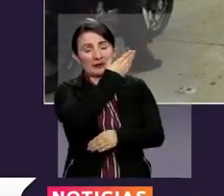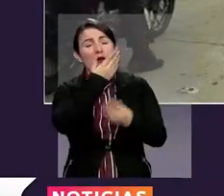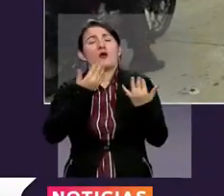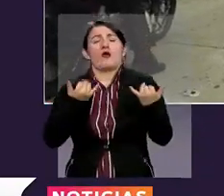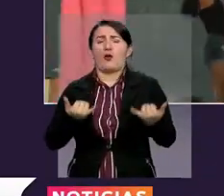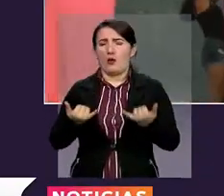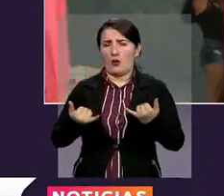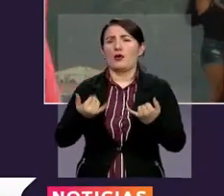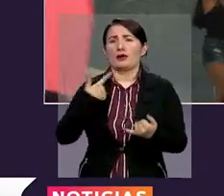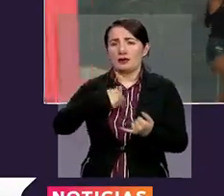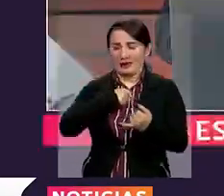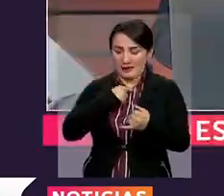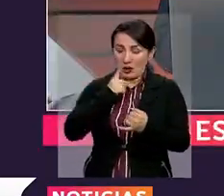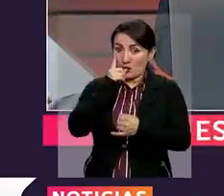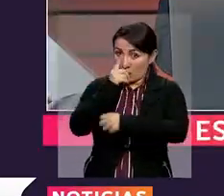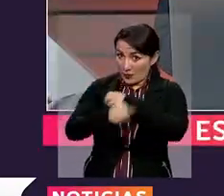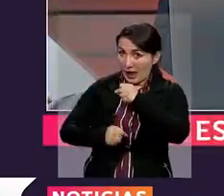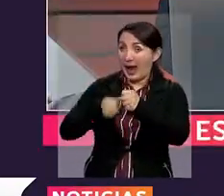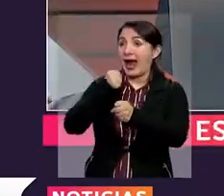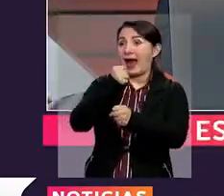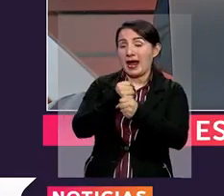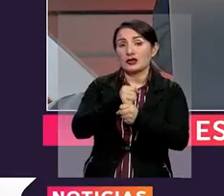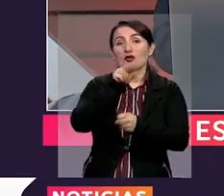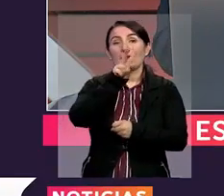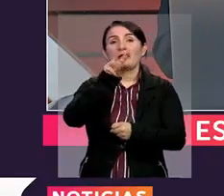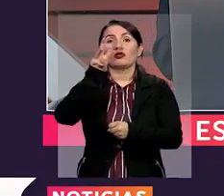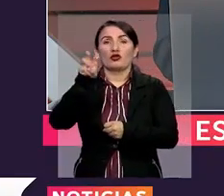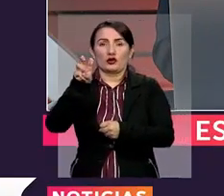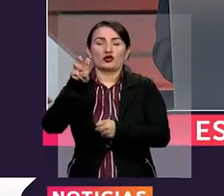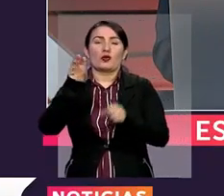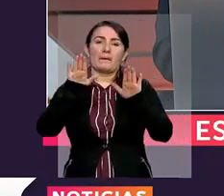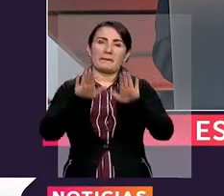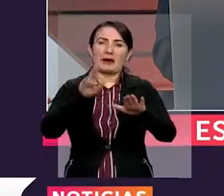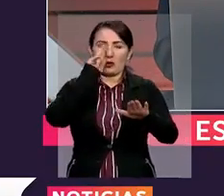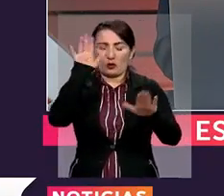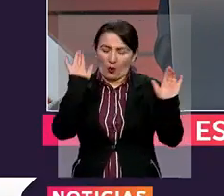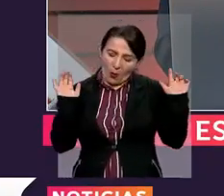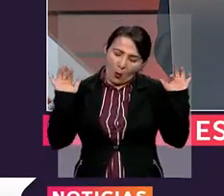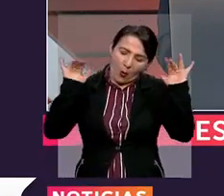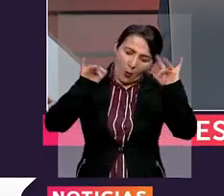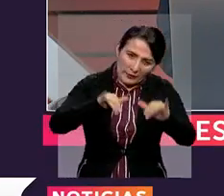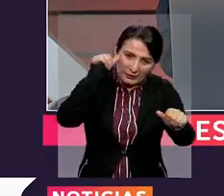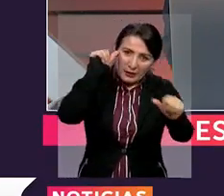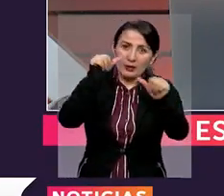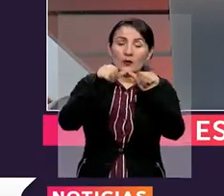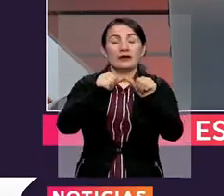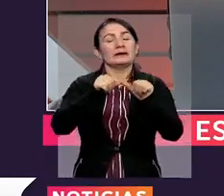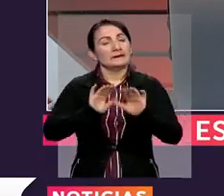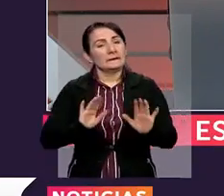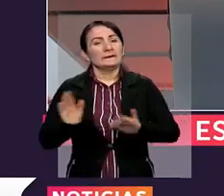QUE SON DE BARRIO Y DE LAS COMUNIDADES, QUE SURGEN EN MEDIO